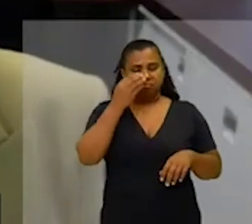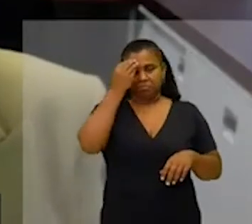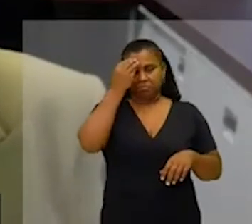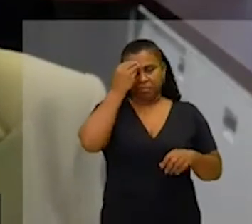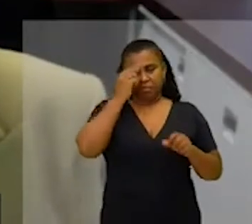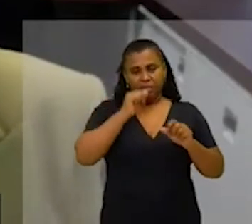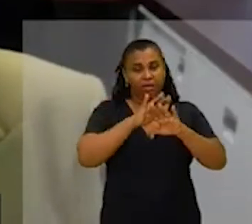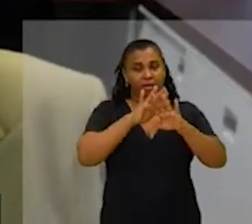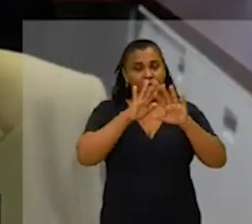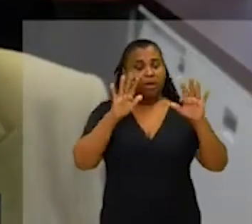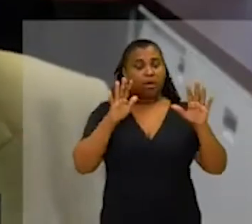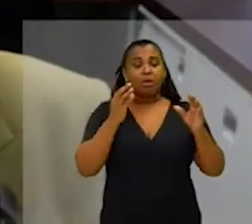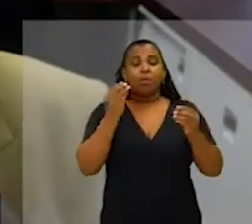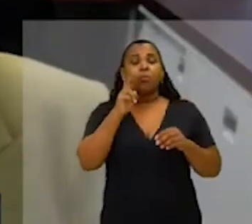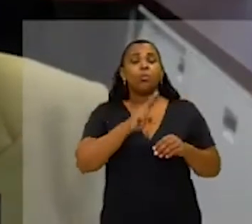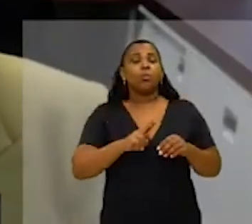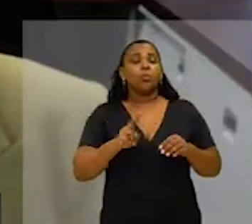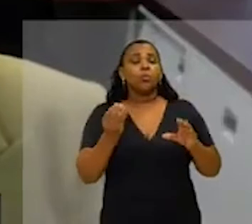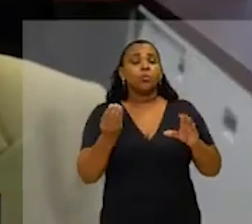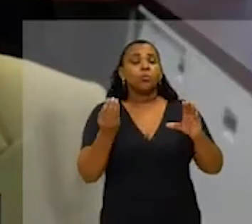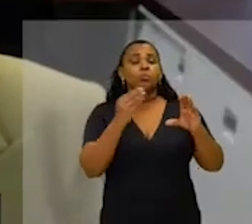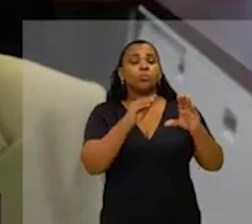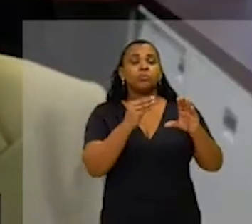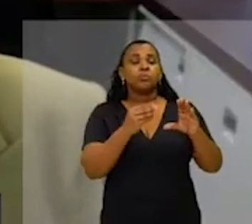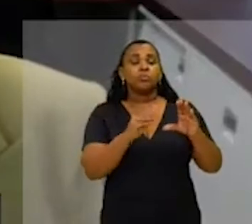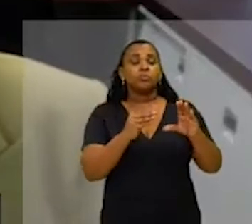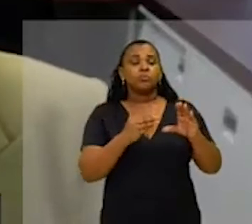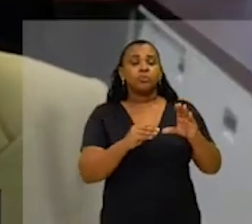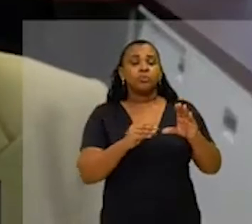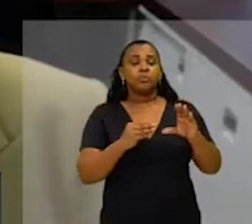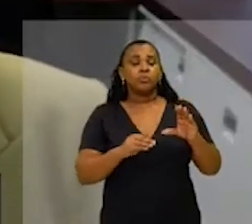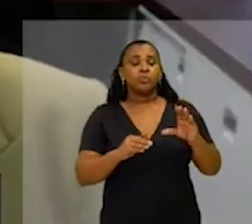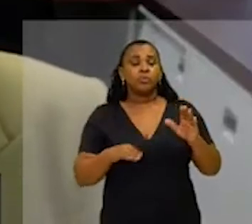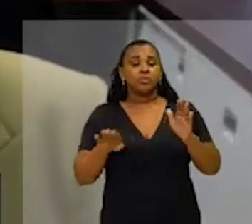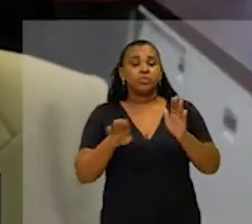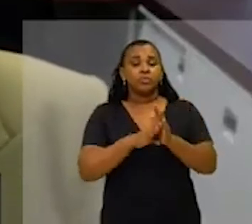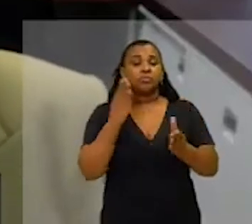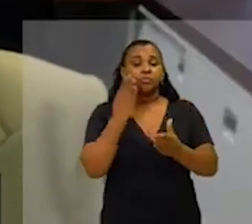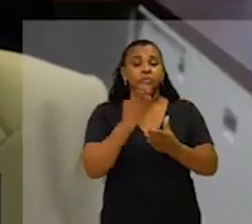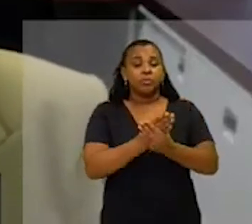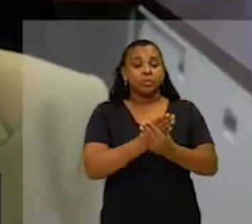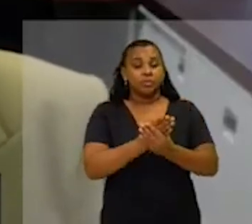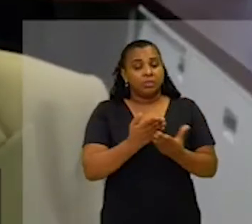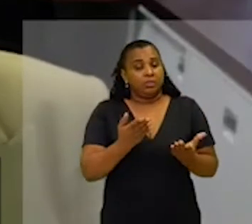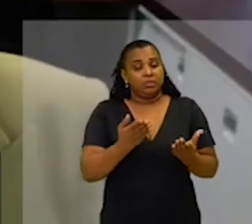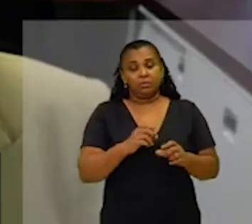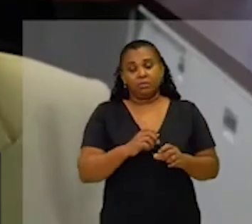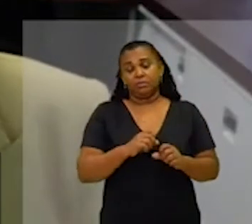atestado no PJ é para chegar no processo judicial eletrônico é possível mas ele praticamente tem